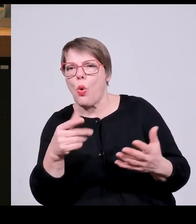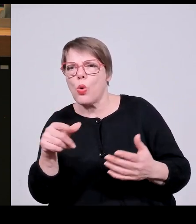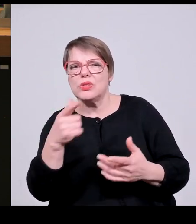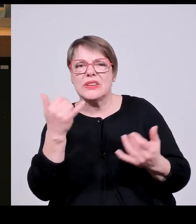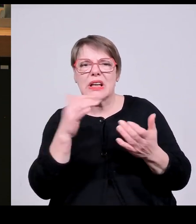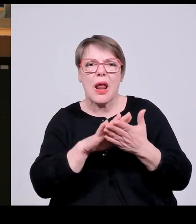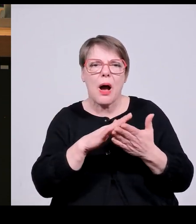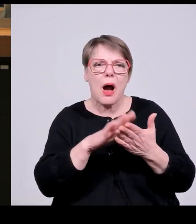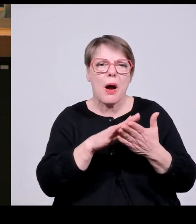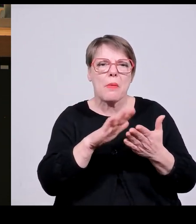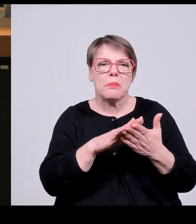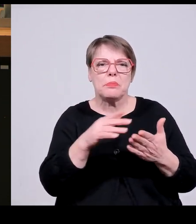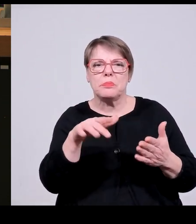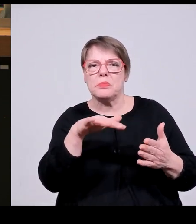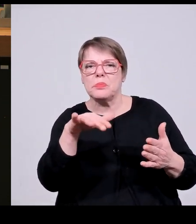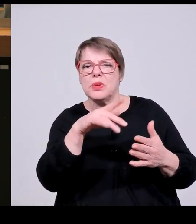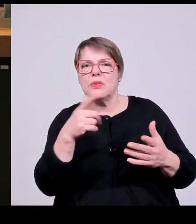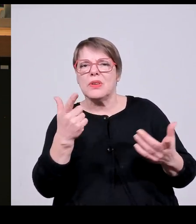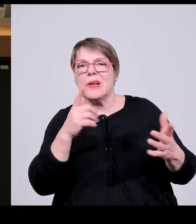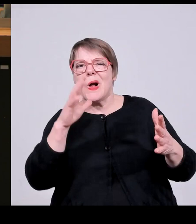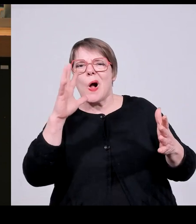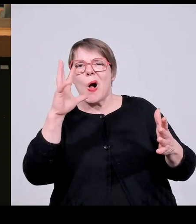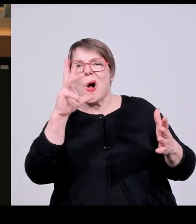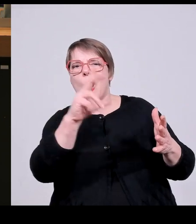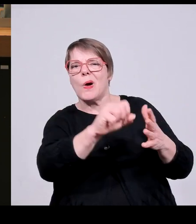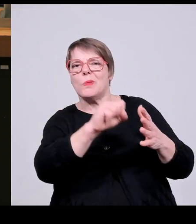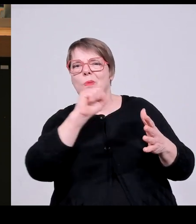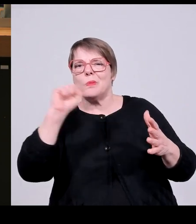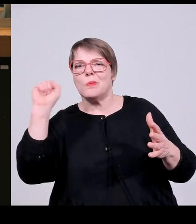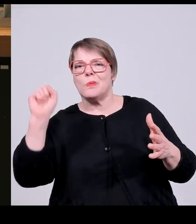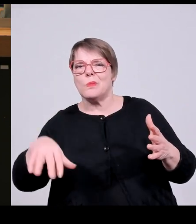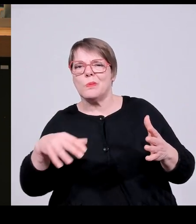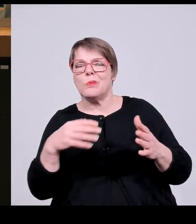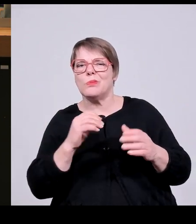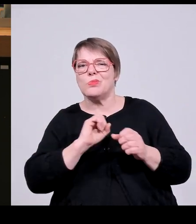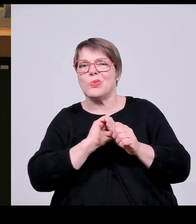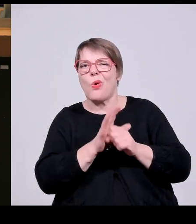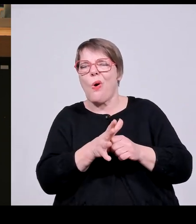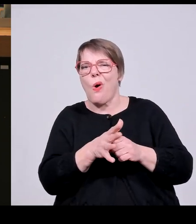öffentlichen Nahverkehr nicht nutzen können, weil offenbar beim Bauen was schief gelaufen